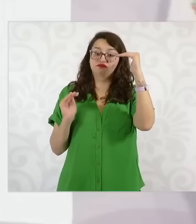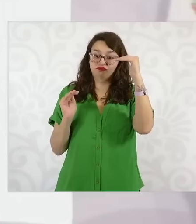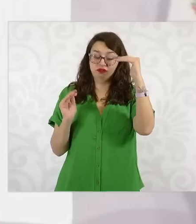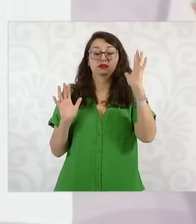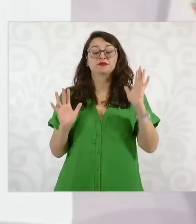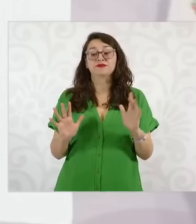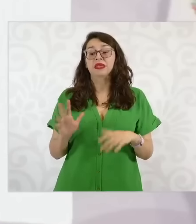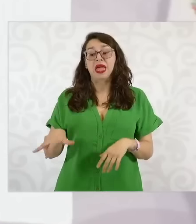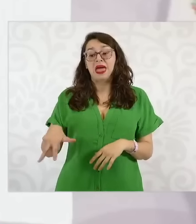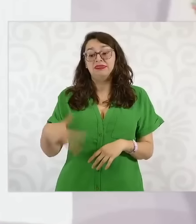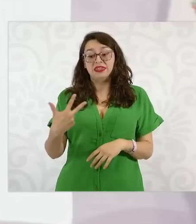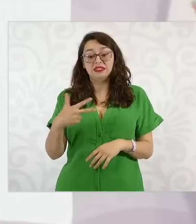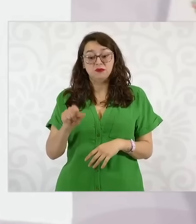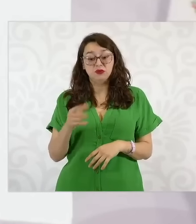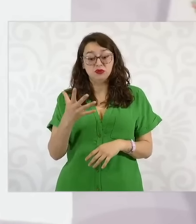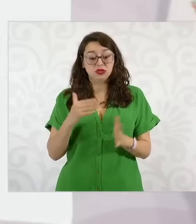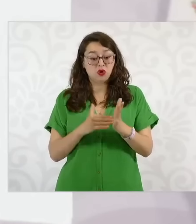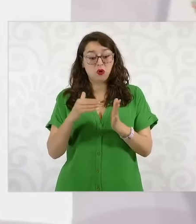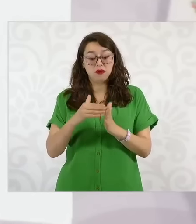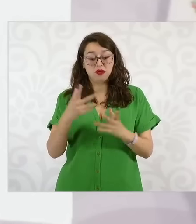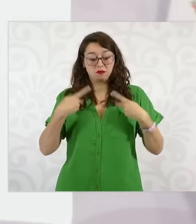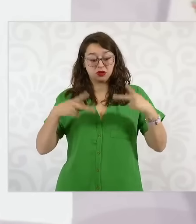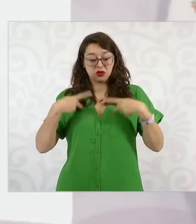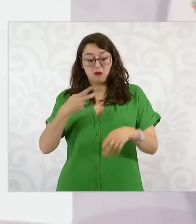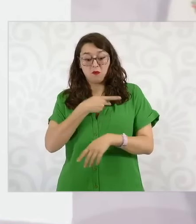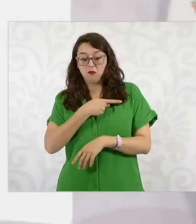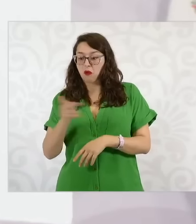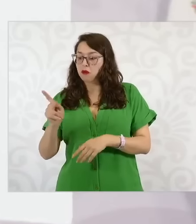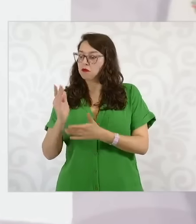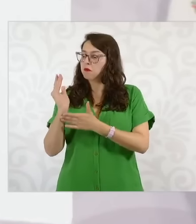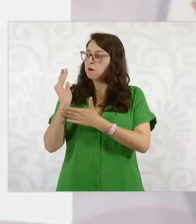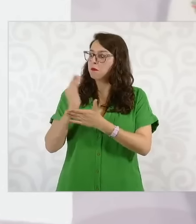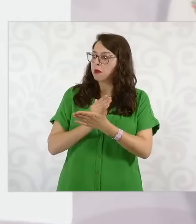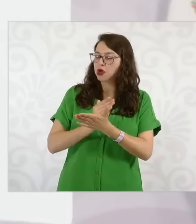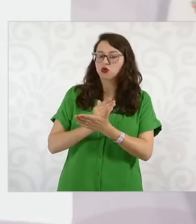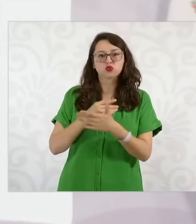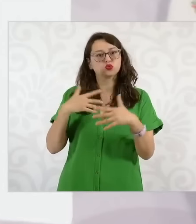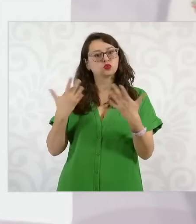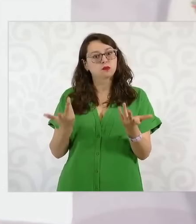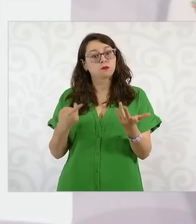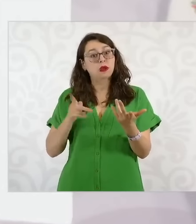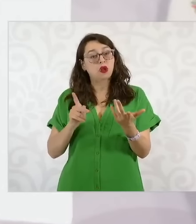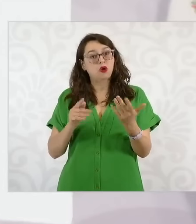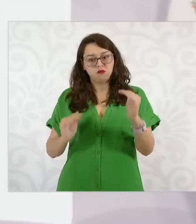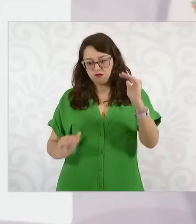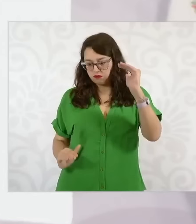5 millones de mexicanos de la pobreza entre 2018 y 2024, sino que se reduce la desigualdad en México.